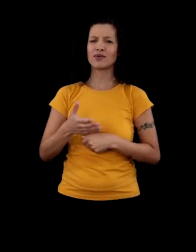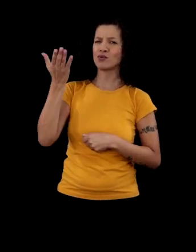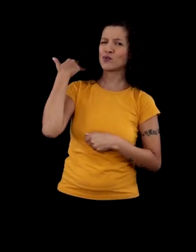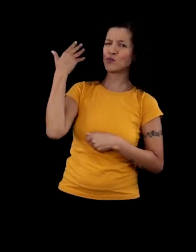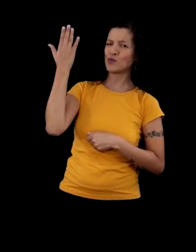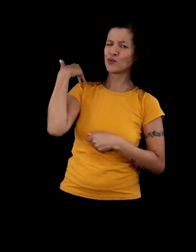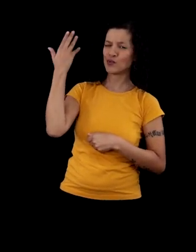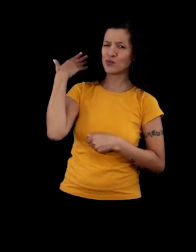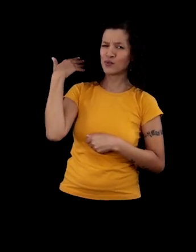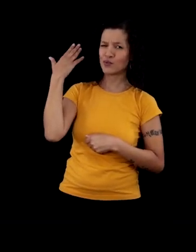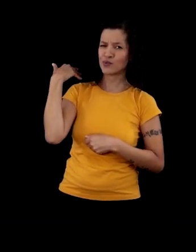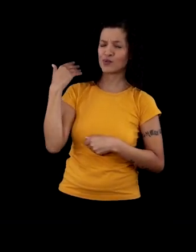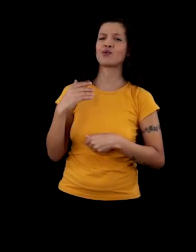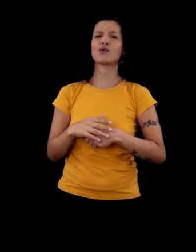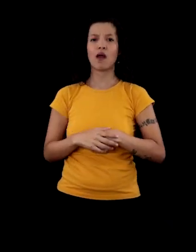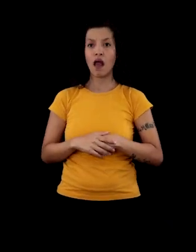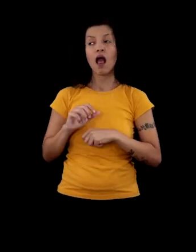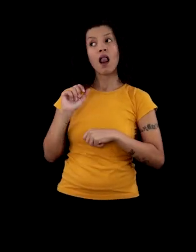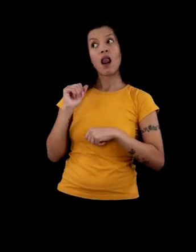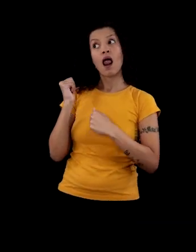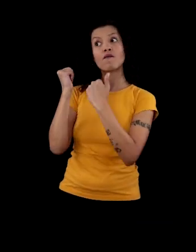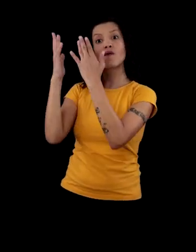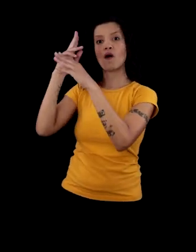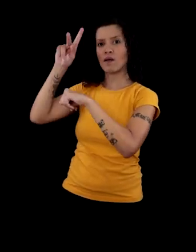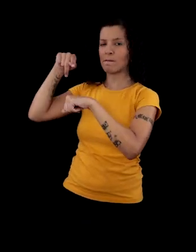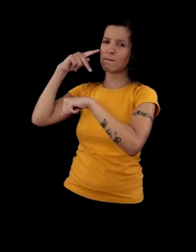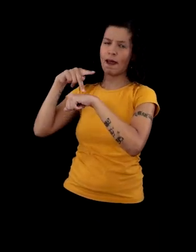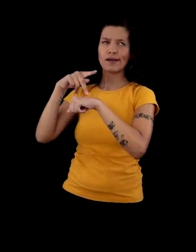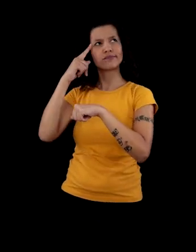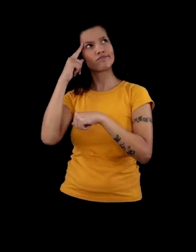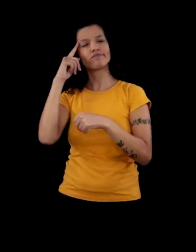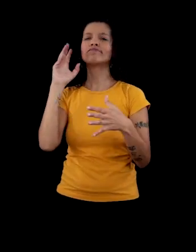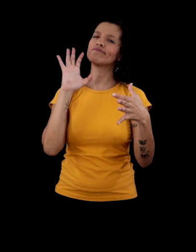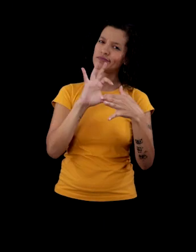no começo, mais lá para fora – e faz sentido,